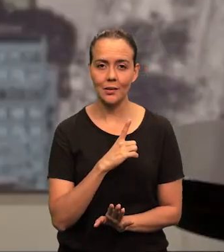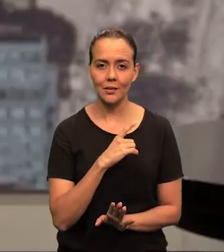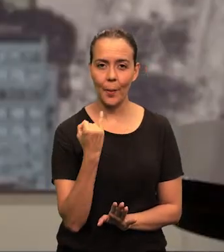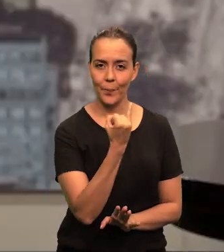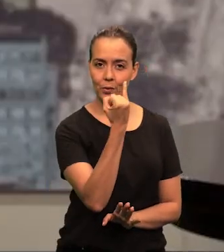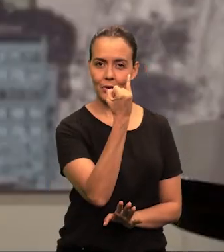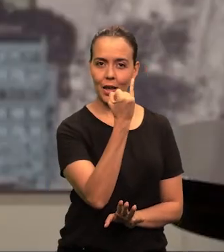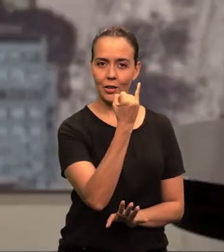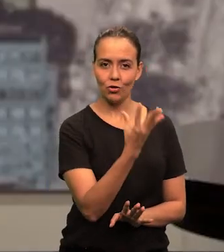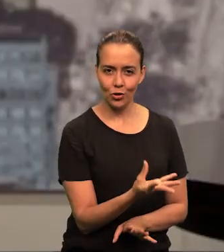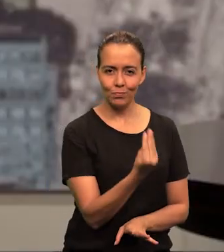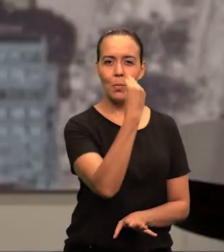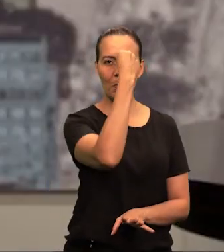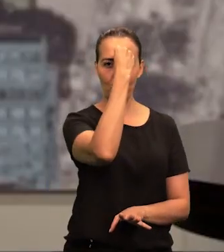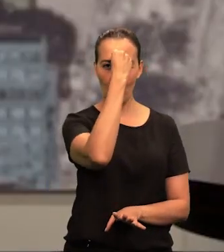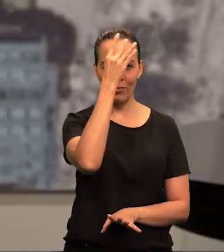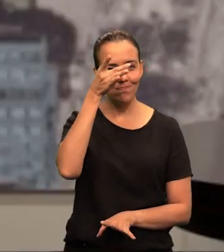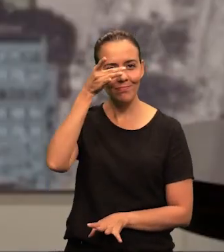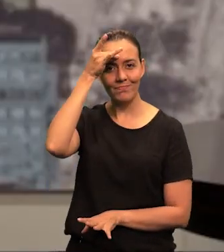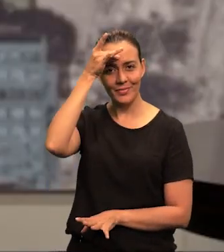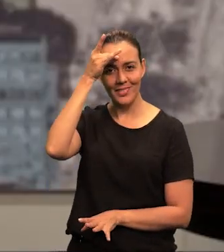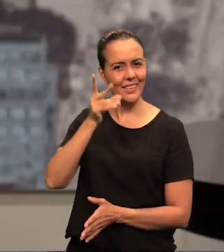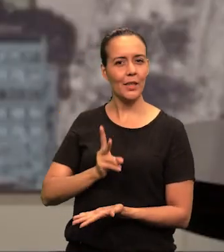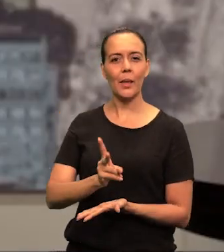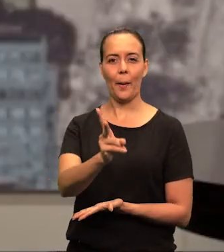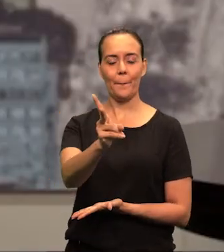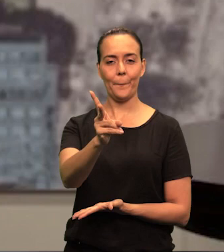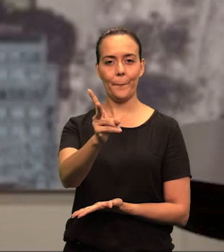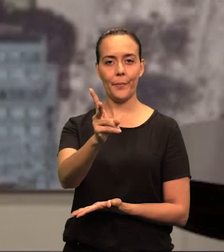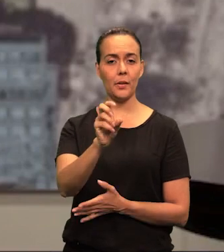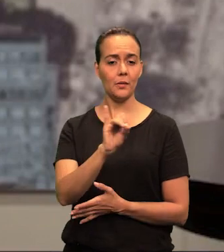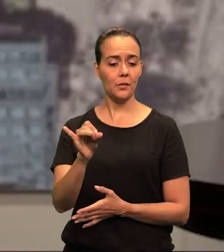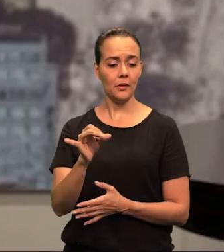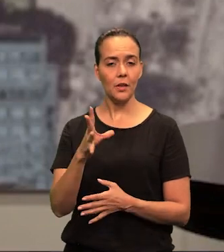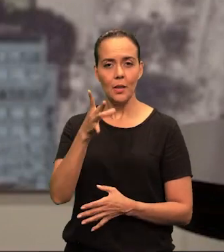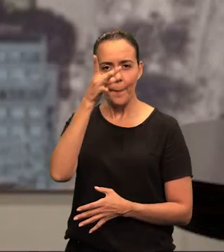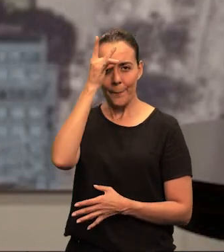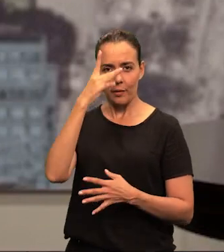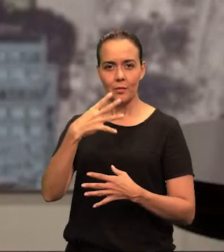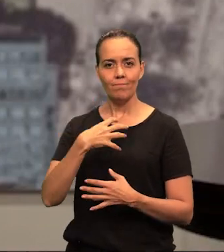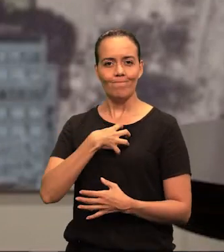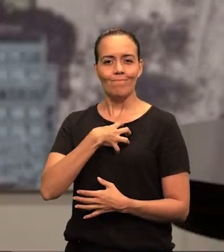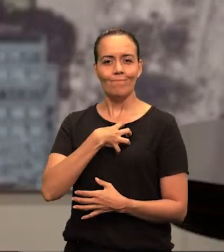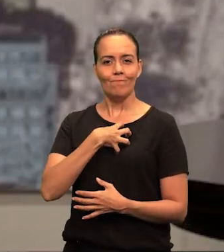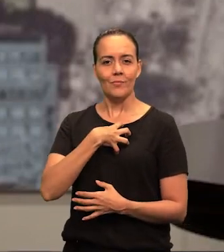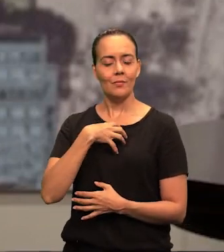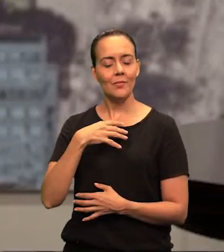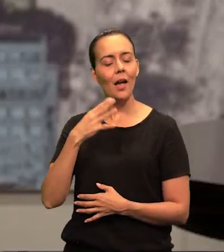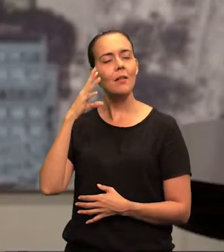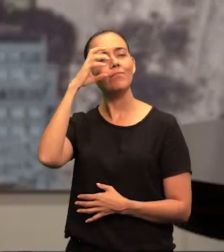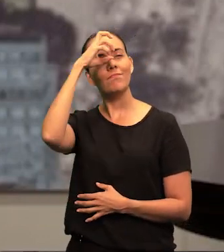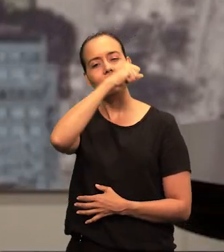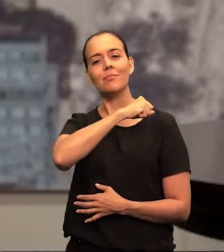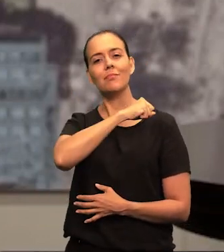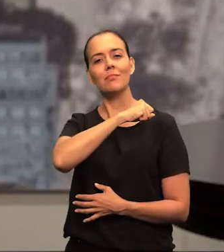portar para dentro, importar. Tudo aquilo que você leva para dentro e fica contigo e que não vai embora